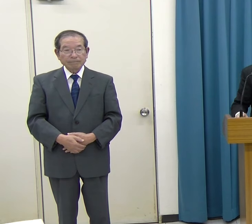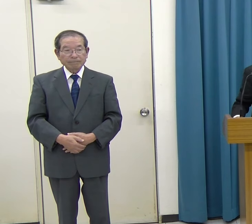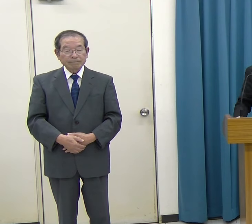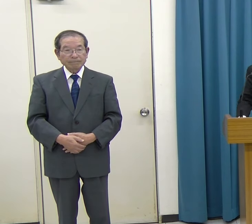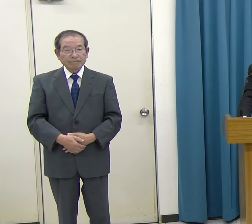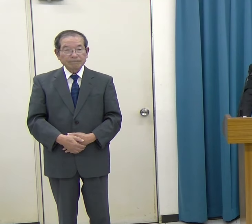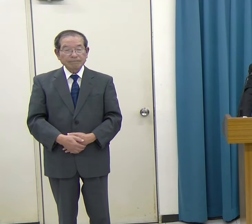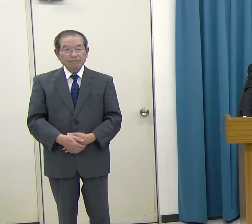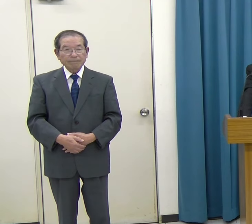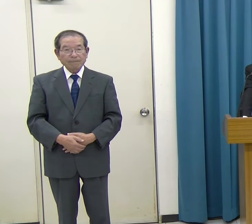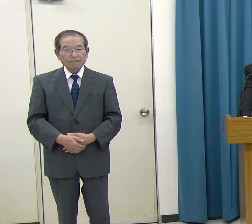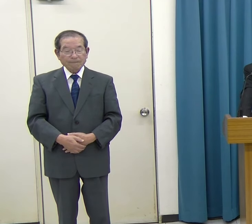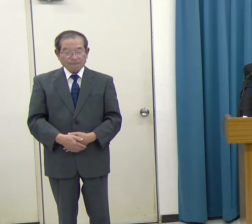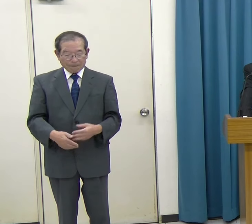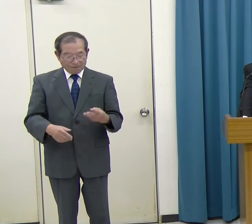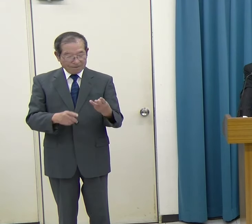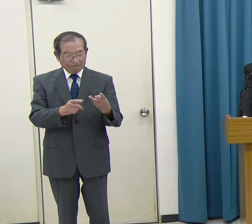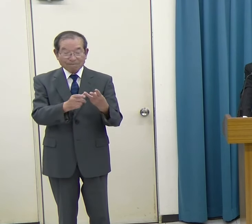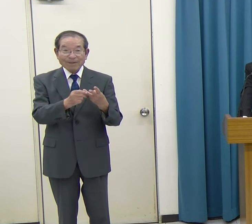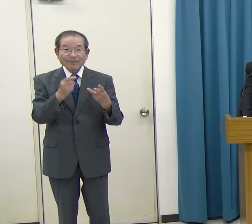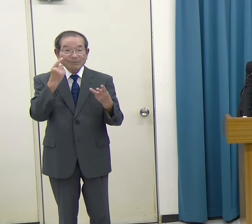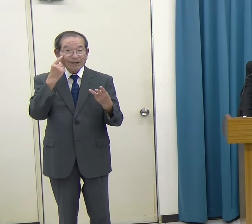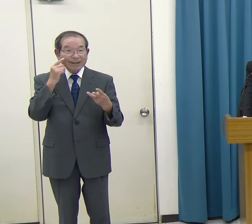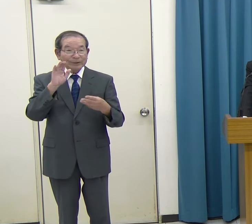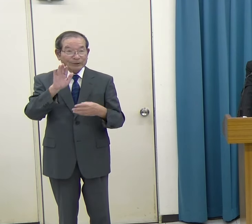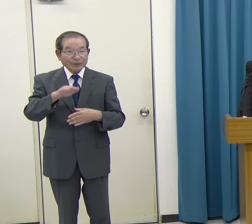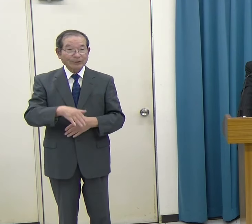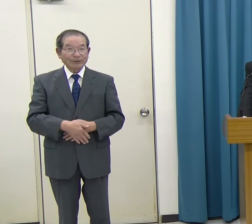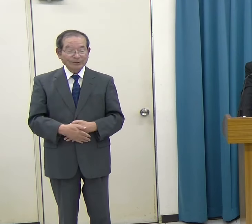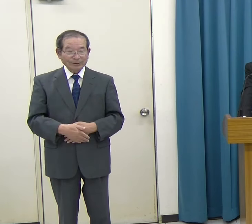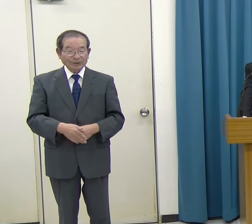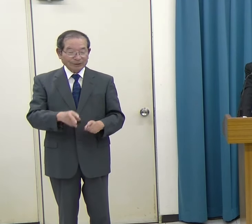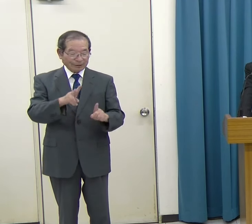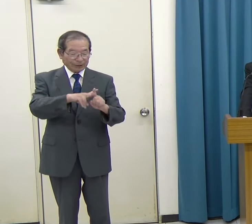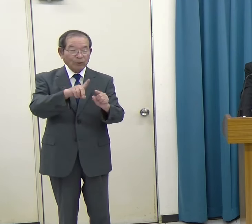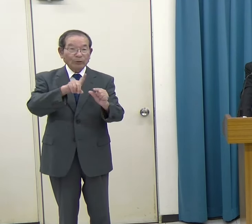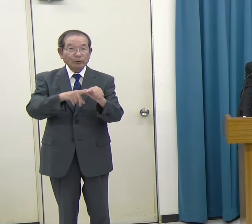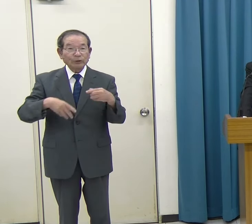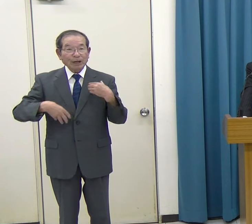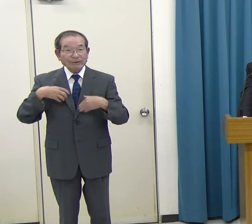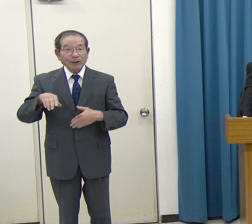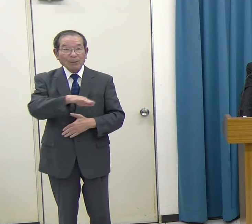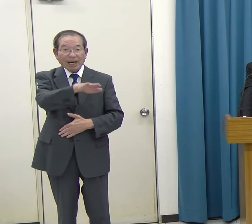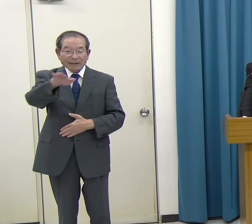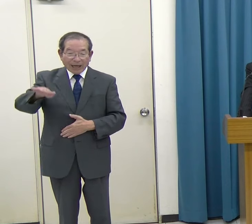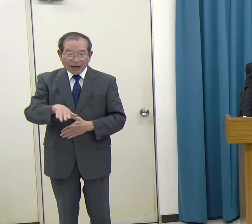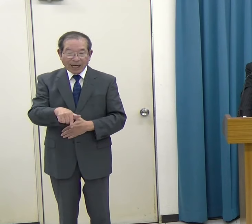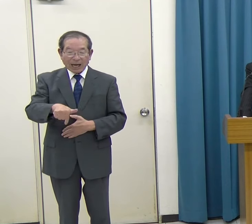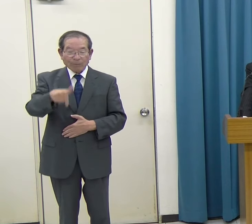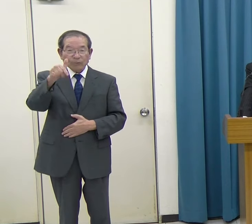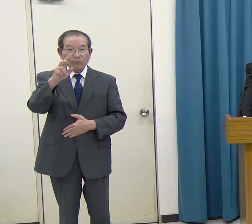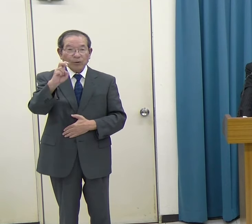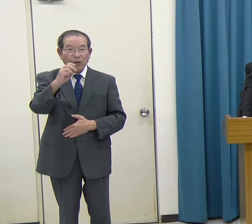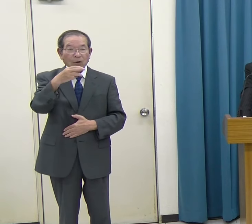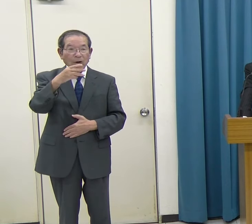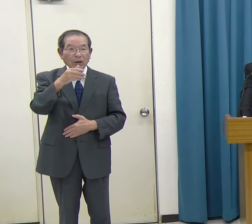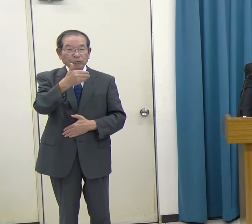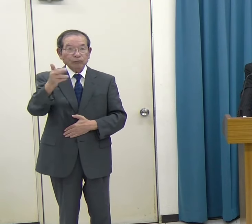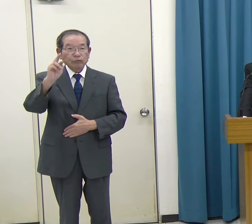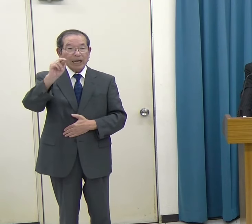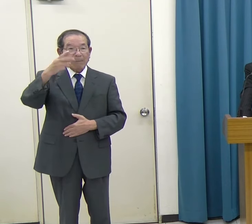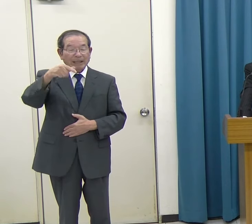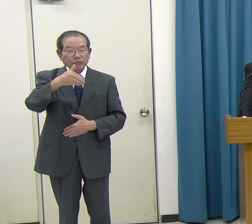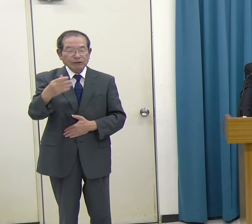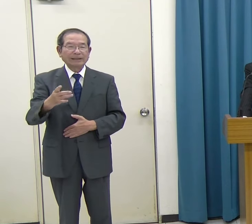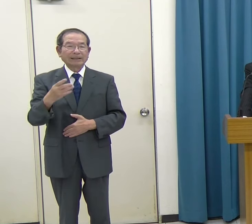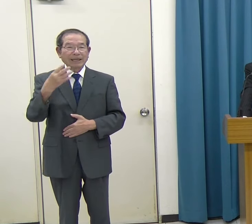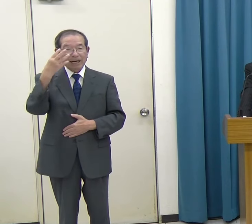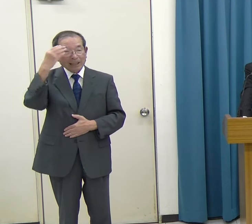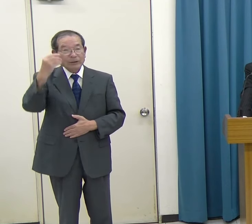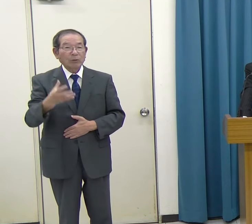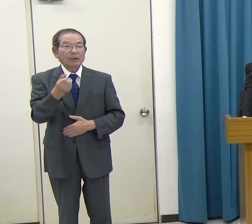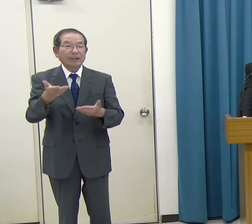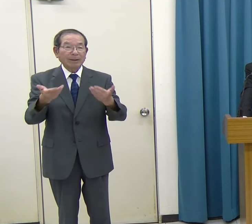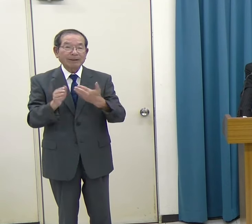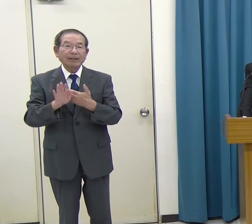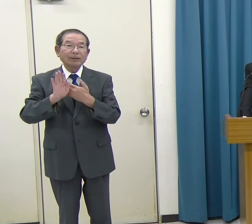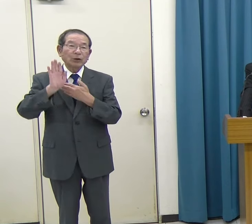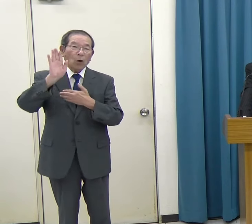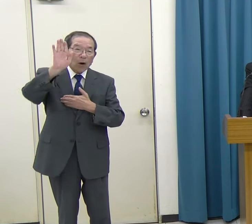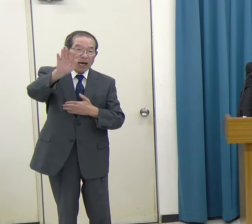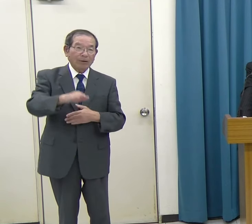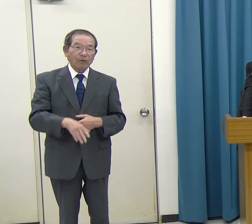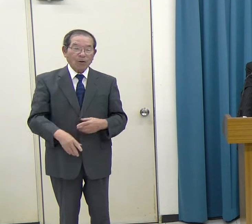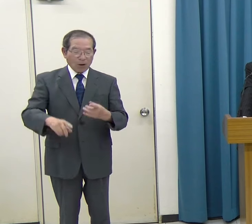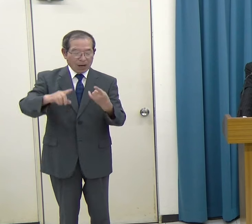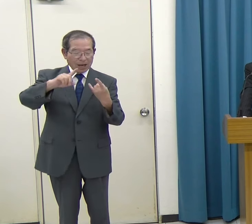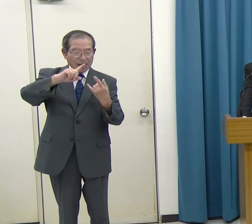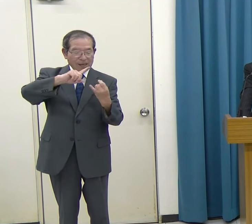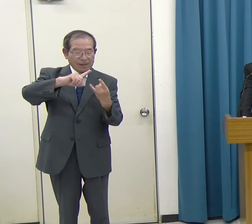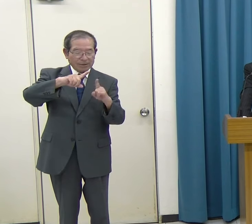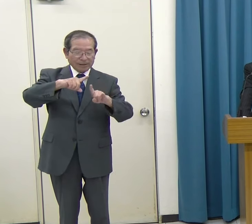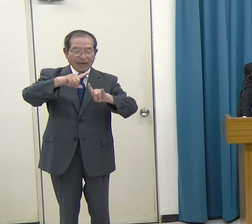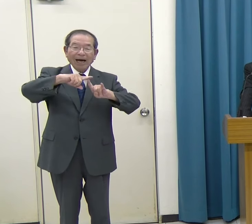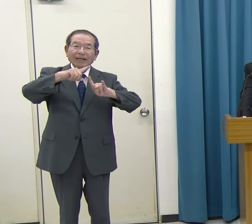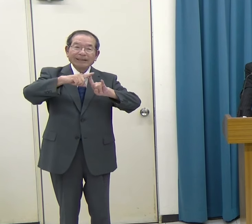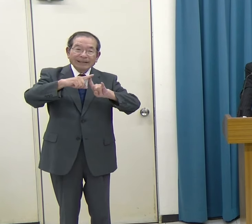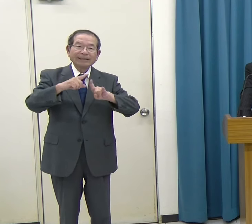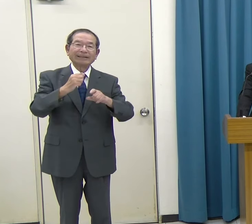３点目です。小中学生の皆さんに、プログラミングに関心を持っていただき、未来のＩＴ産業を担う人材になって欲しい。